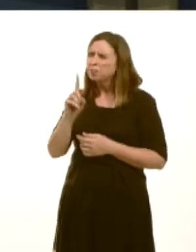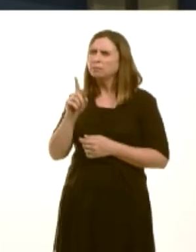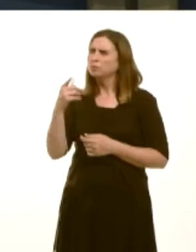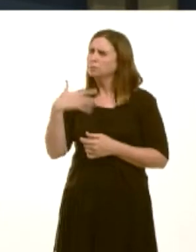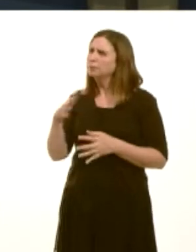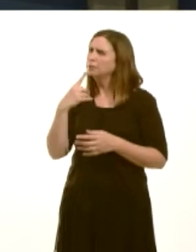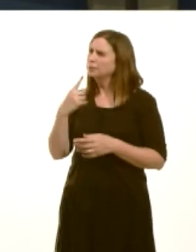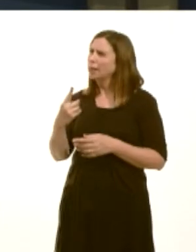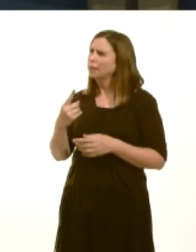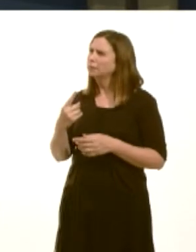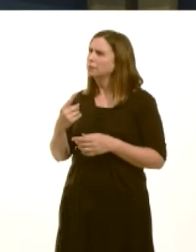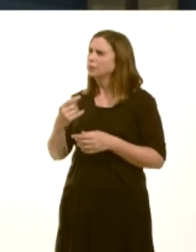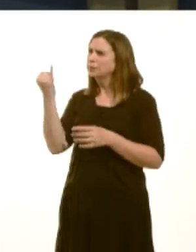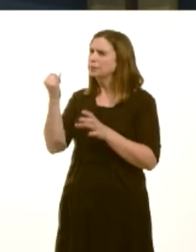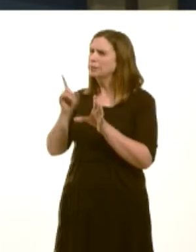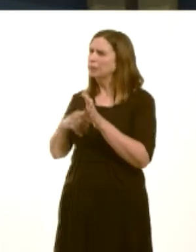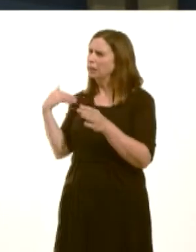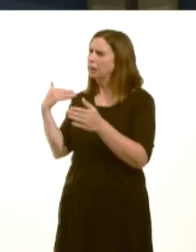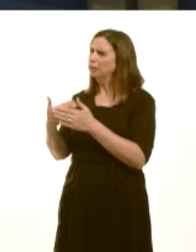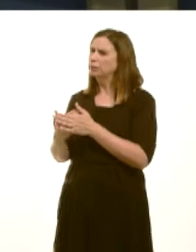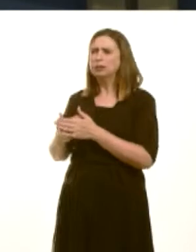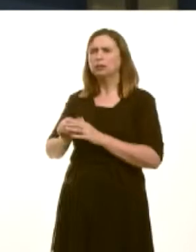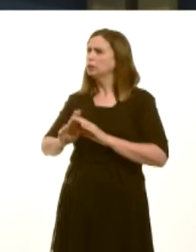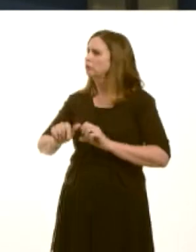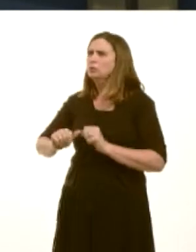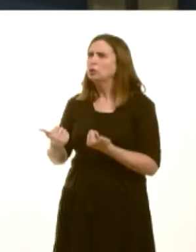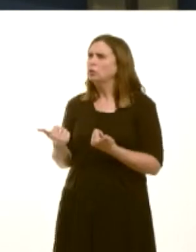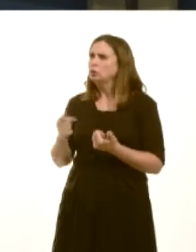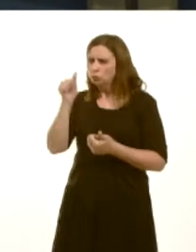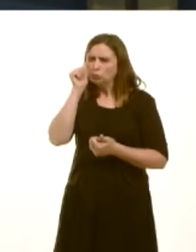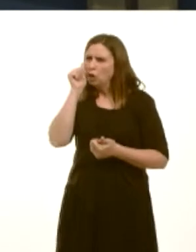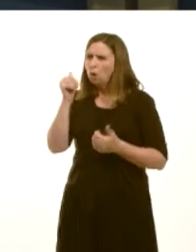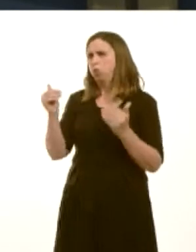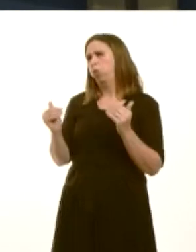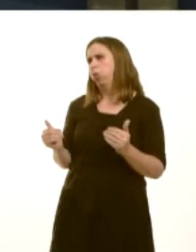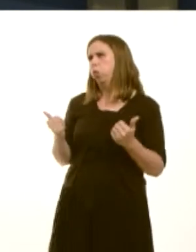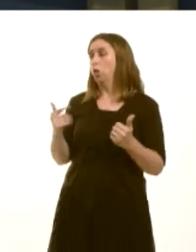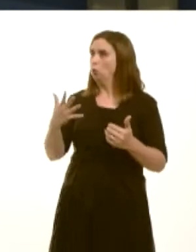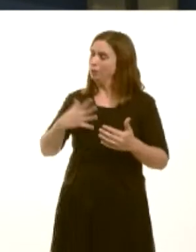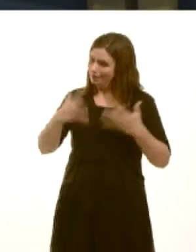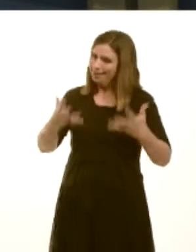sÙn am ei gyflwyno. Nid yw hynny wedi llwyddo dros yr 16 mlynedd diwethaf yng Nghymru, Brif